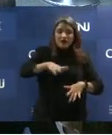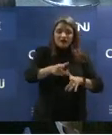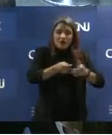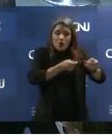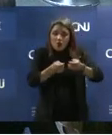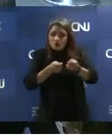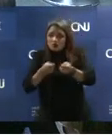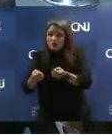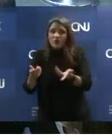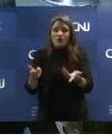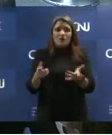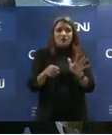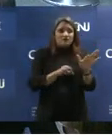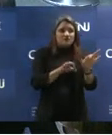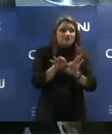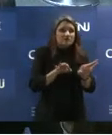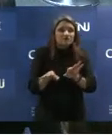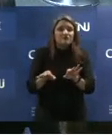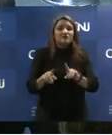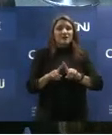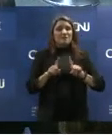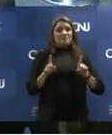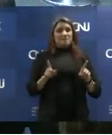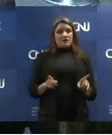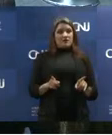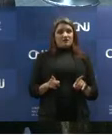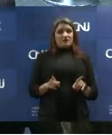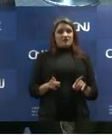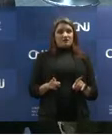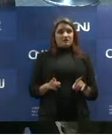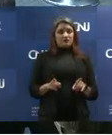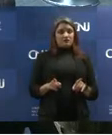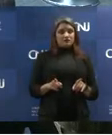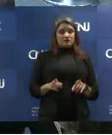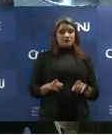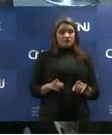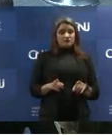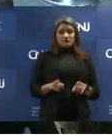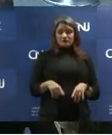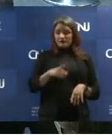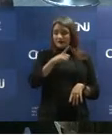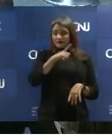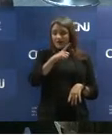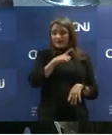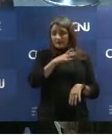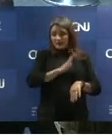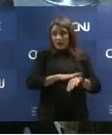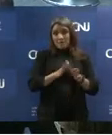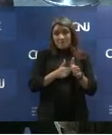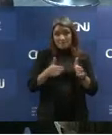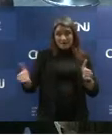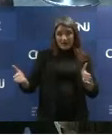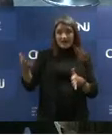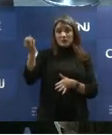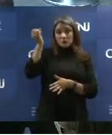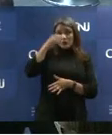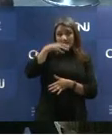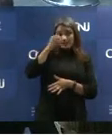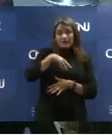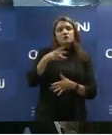não me parece que o tão só fato de haver um excesso de prazo, eventualmente, ainda que seja não para uma situação grave